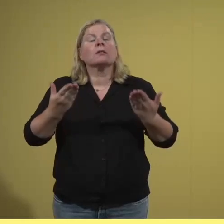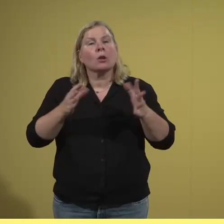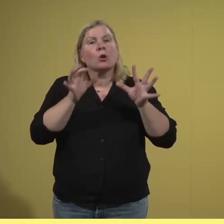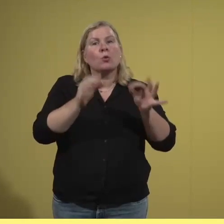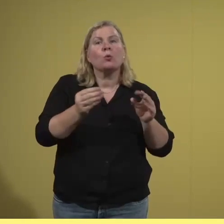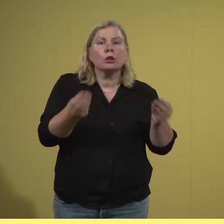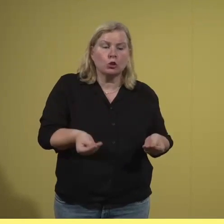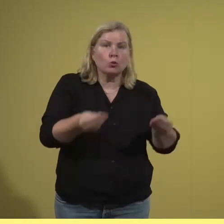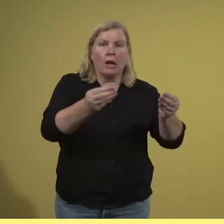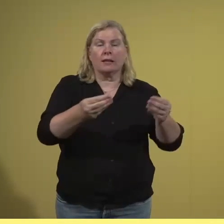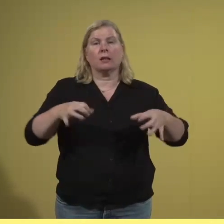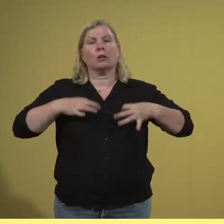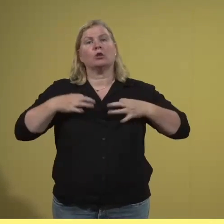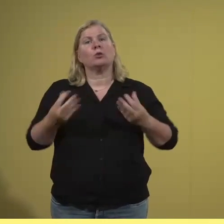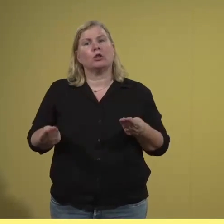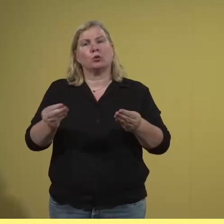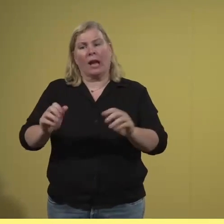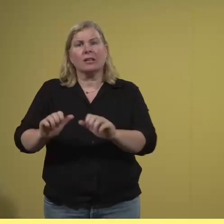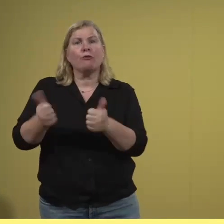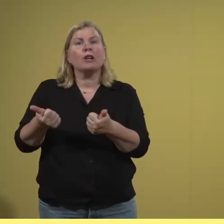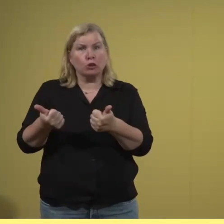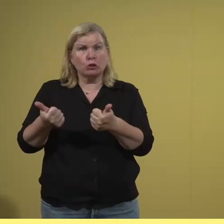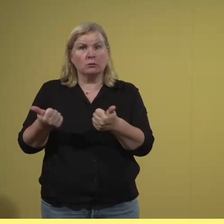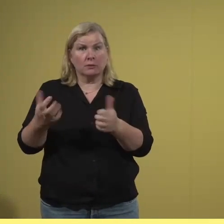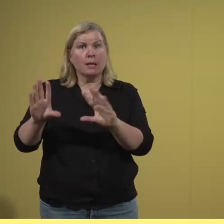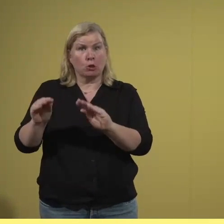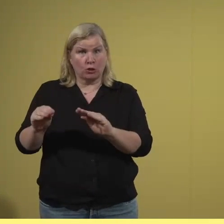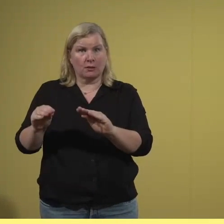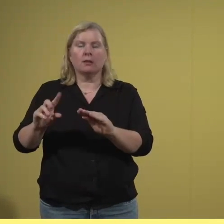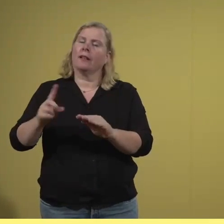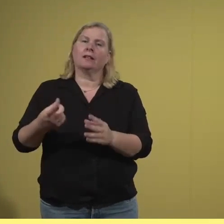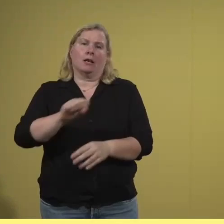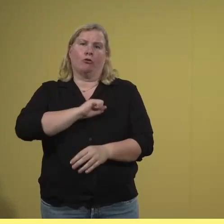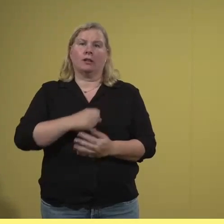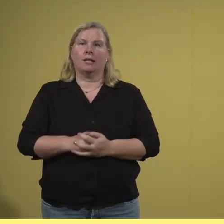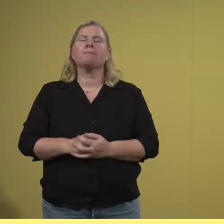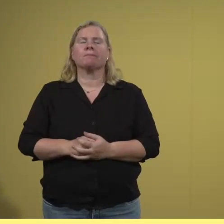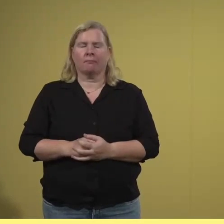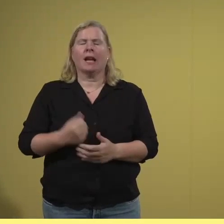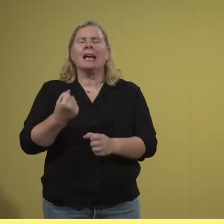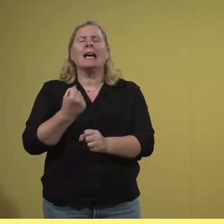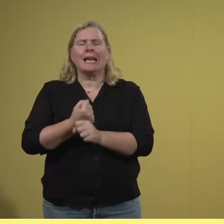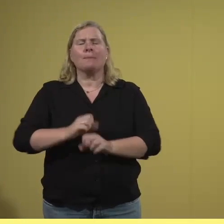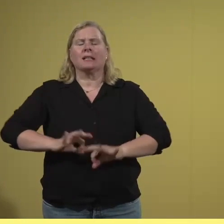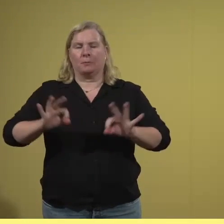Vor allen Dingen, wenn man eben mit guten Zutaten, mit gesunden Zutaten, mit frischen Zutaten kocht. Ich werde mich bessern, Volker, ich verspreche es.